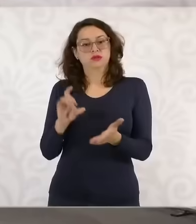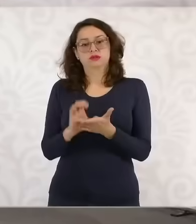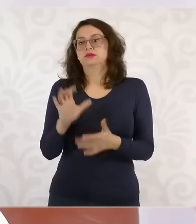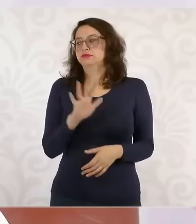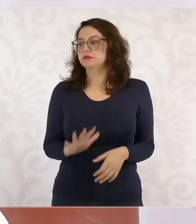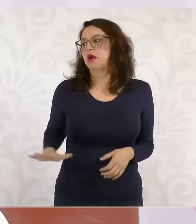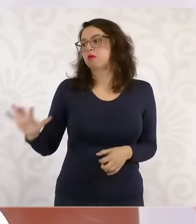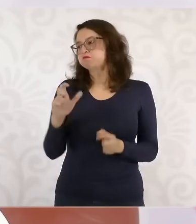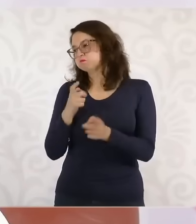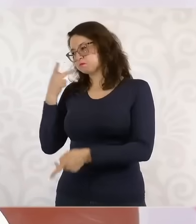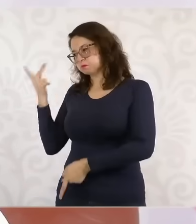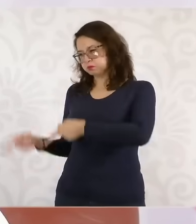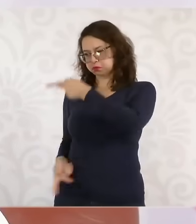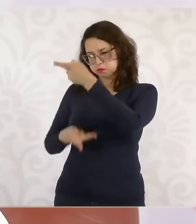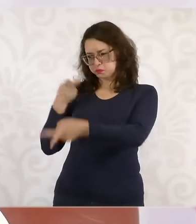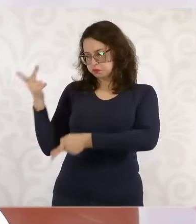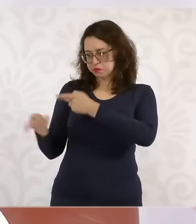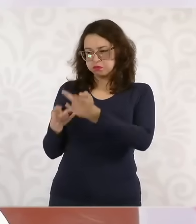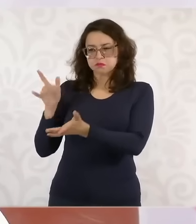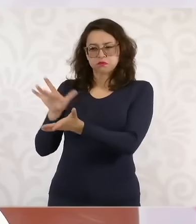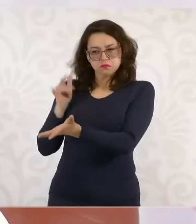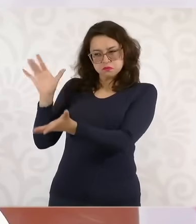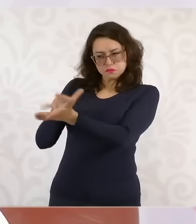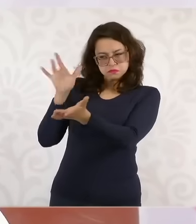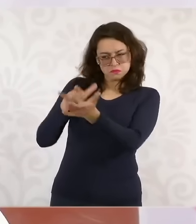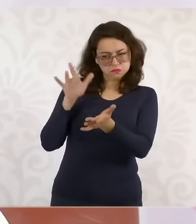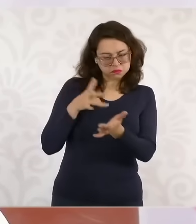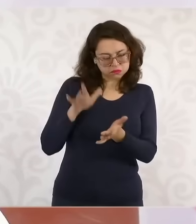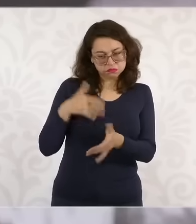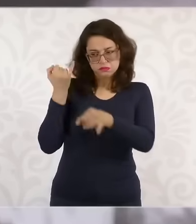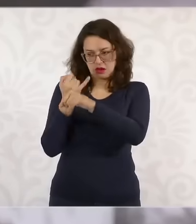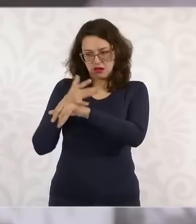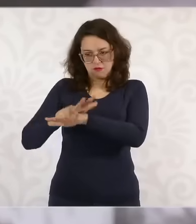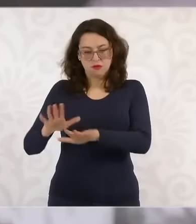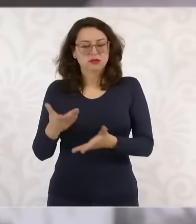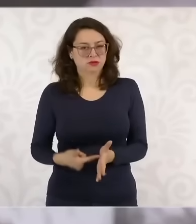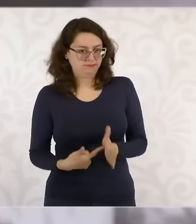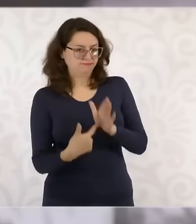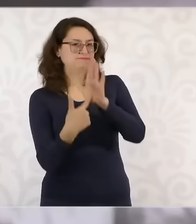detalles una vez que nos autorice la presidenta, pero es muy importante escuchar la voz de las